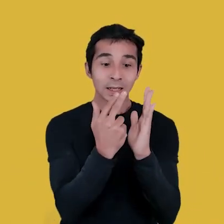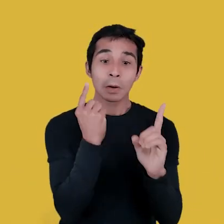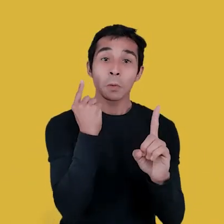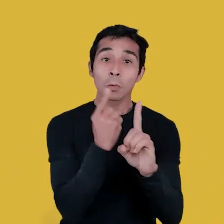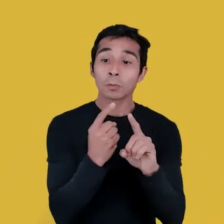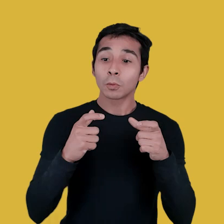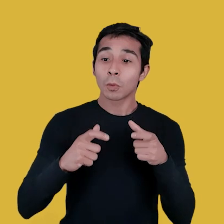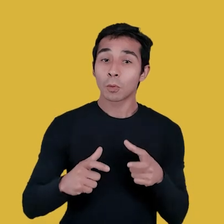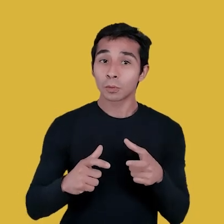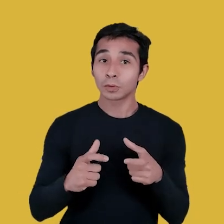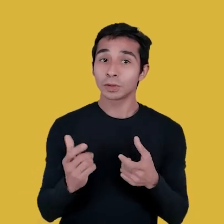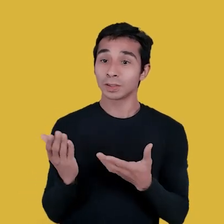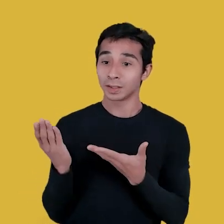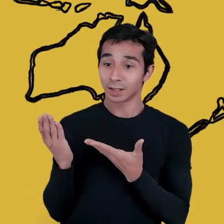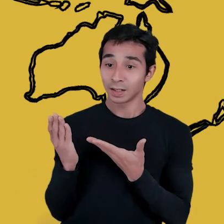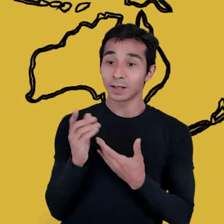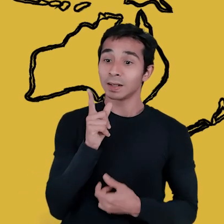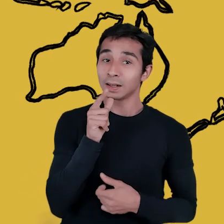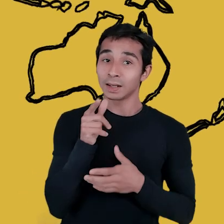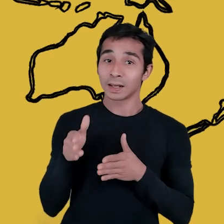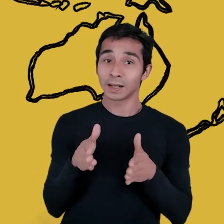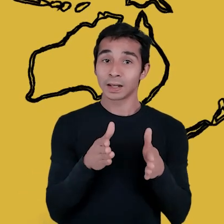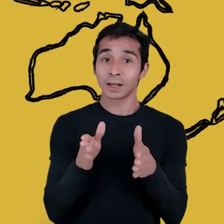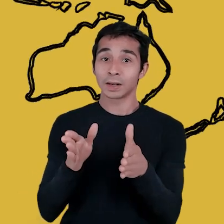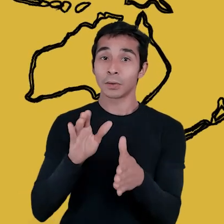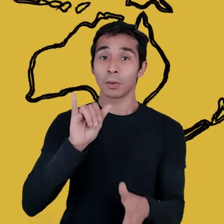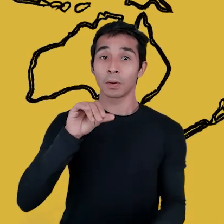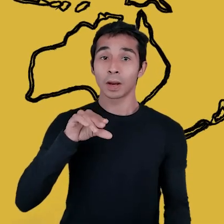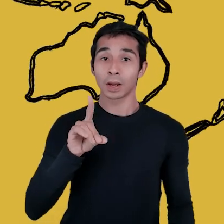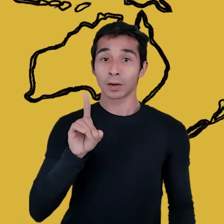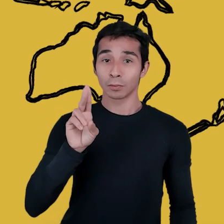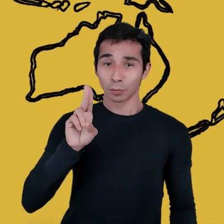foram descobertas na região situada no Vale do rio Indo,